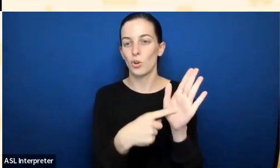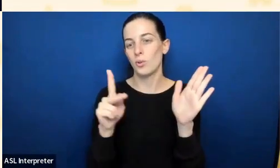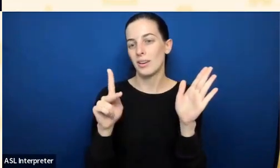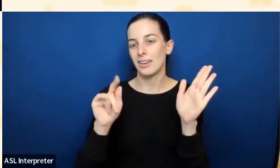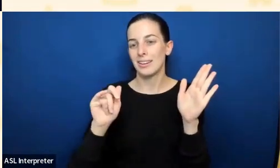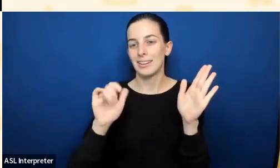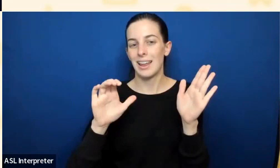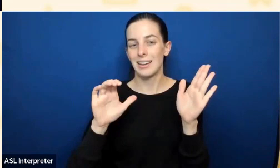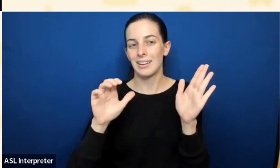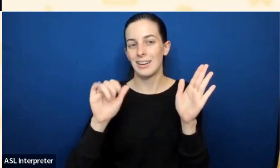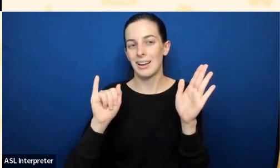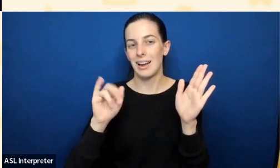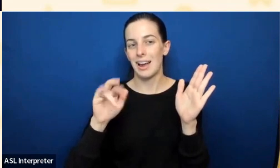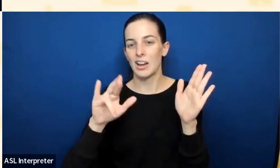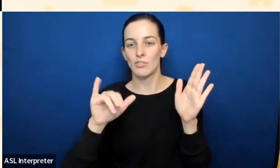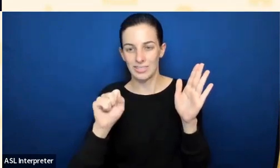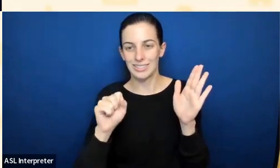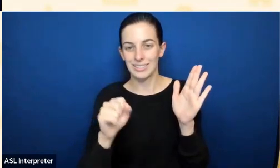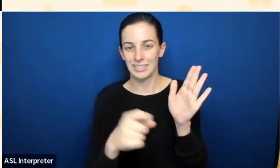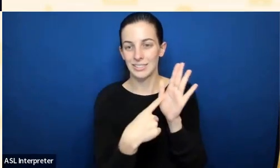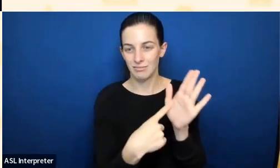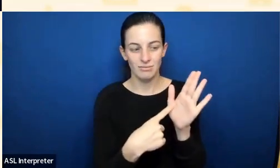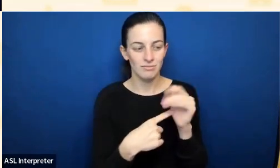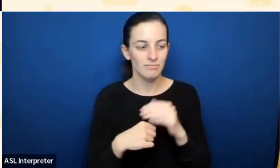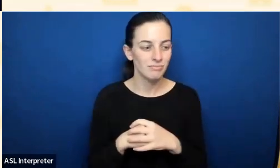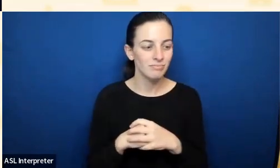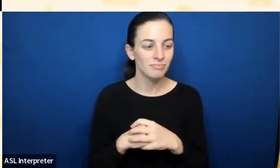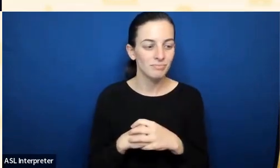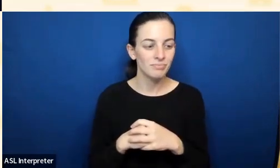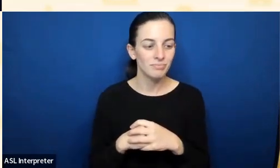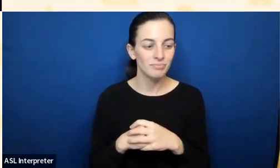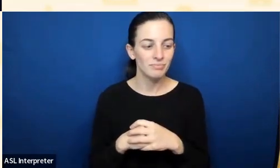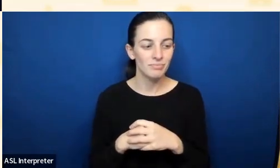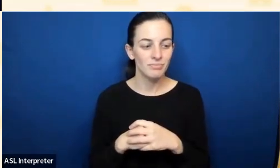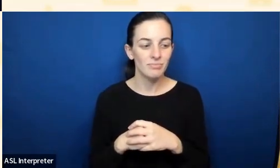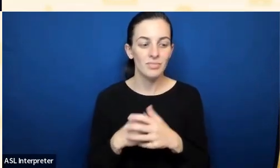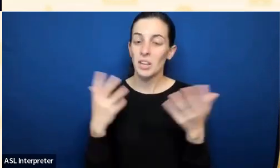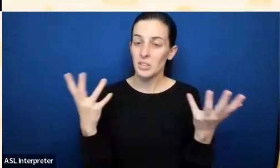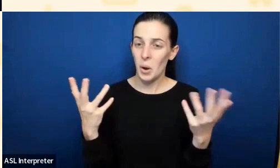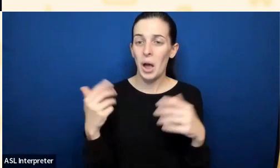Tengo las animaciones activadas y tenemos una que se reproduce perpetuamente.